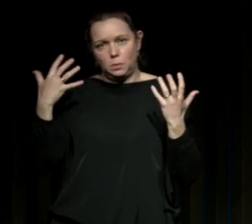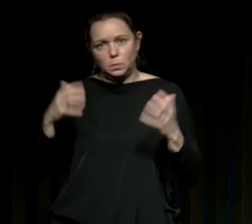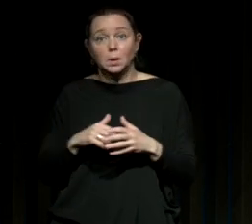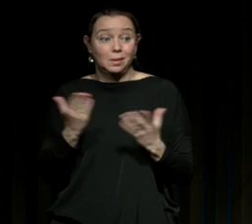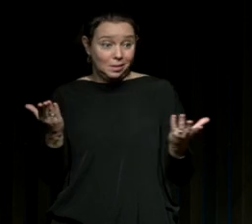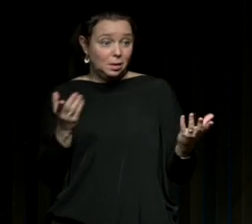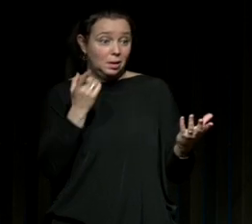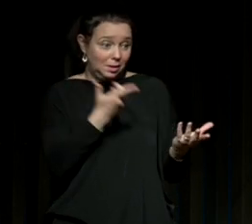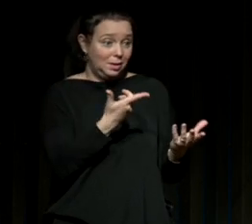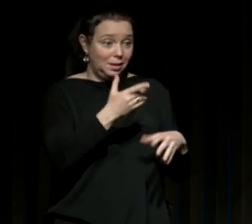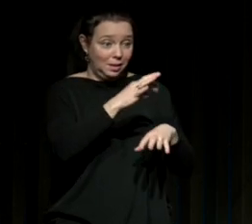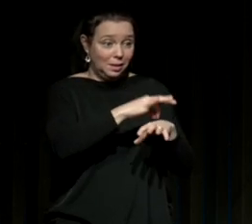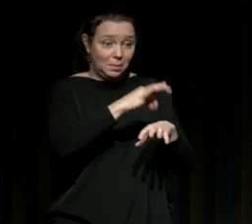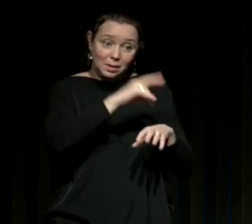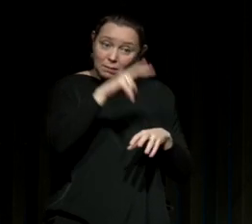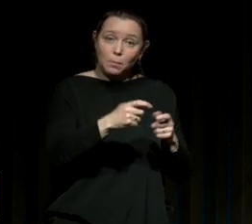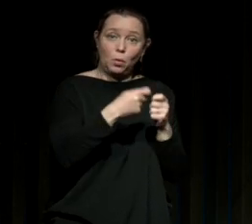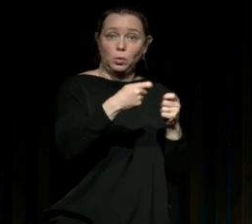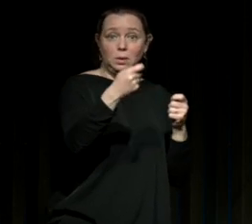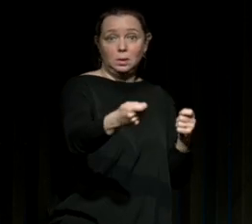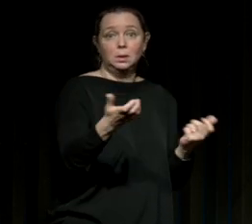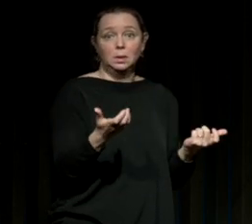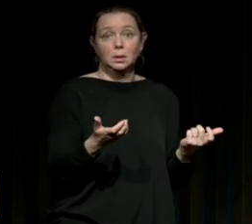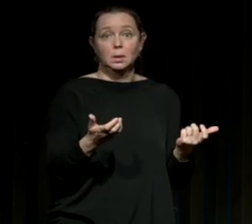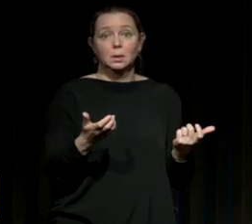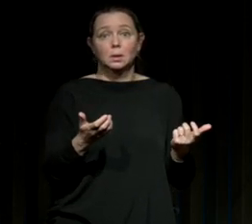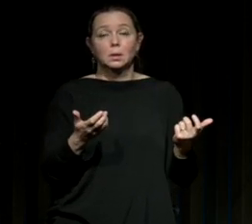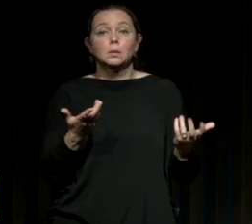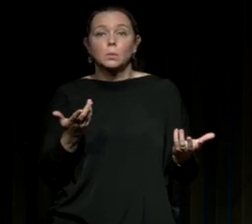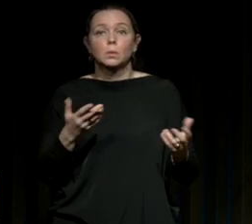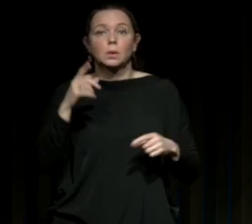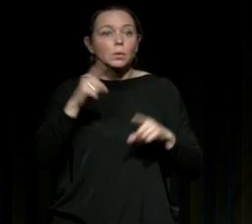maladie chronique est con on peut s'attendre parfois à voir arriver des effets secondaires